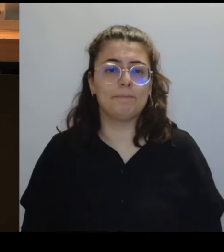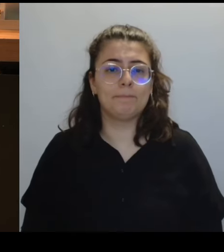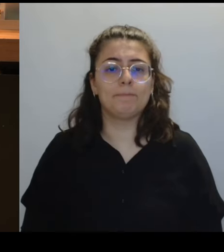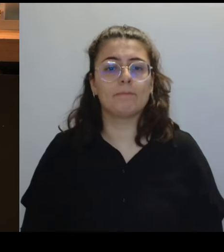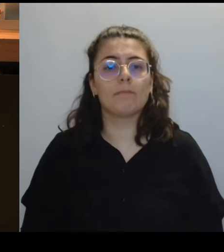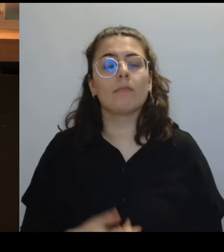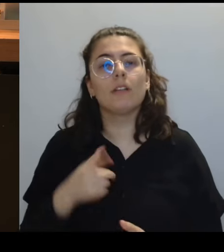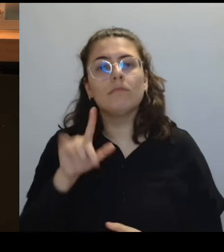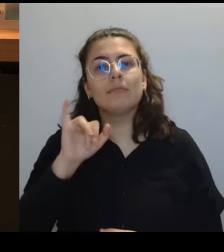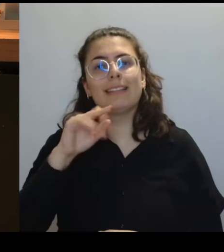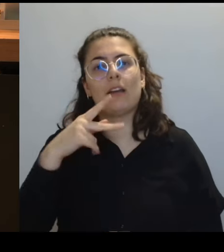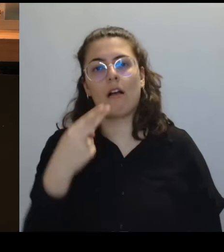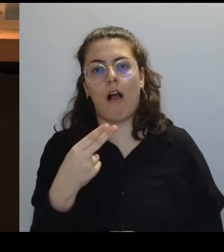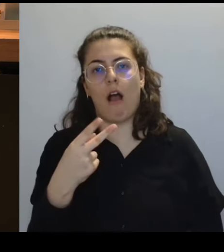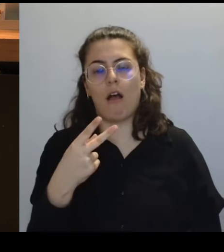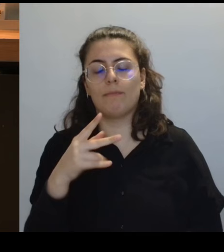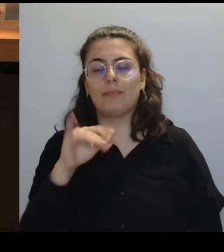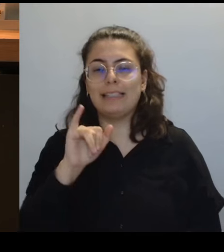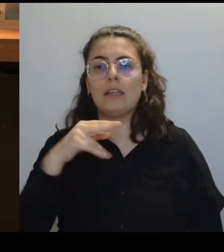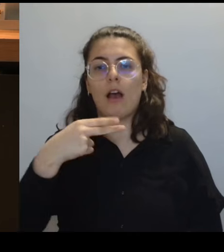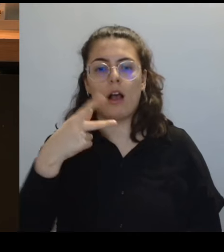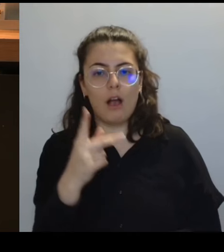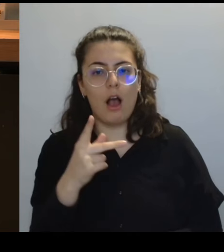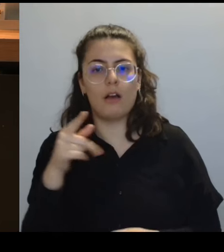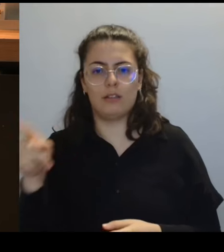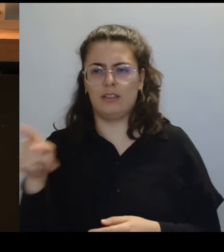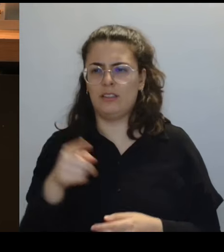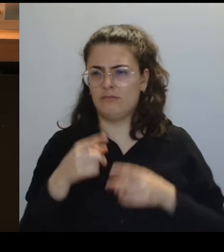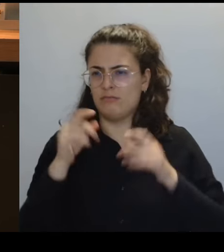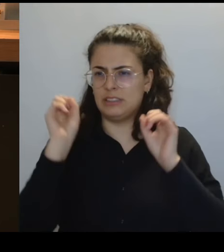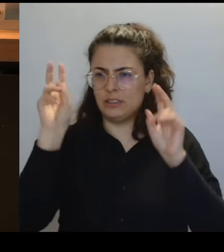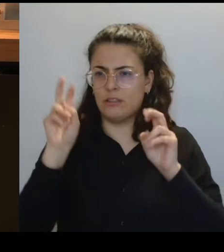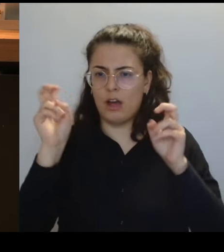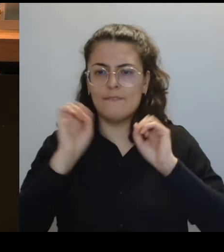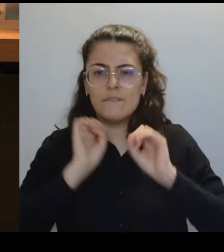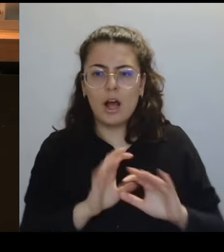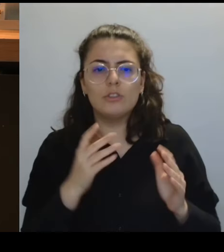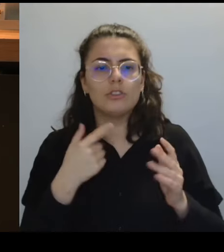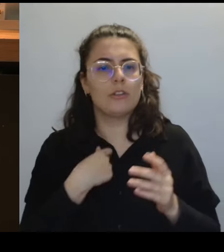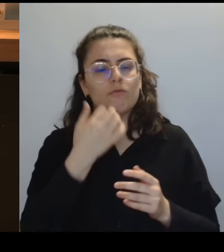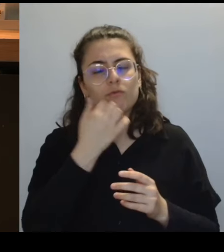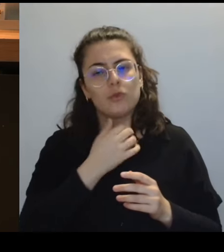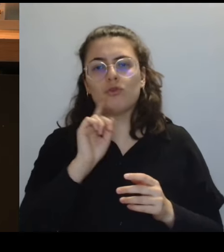hier so falsch zitiert haben, auch an dieser Stelle noch einmal auf den Sinn und auf den Grundgedanken der